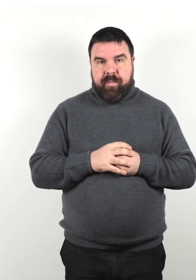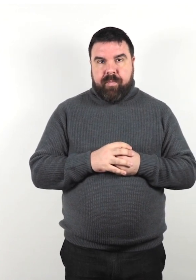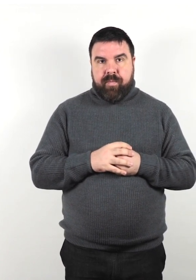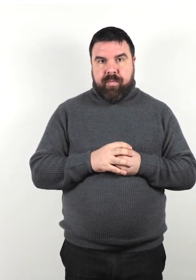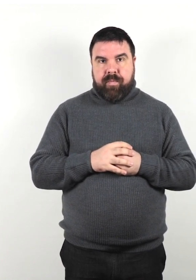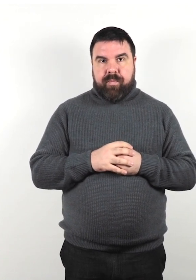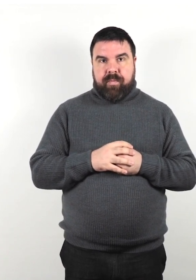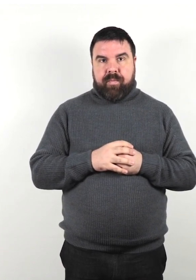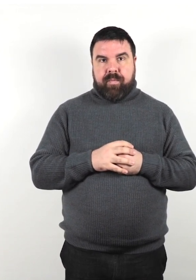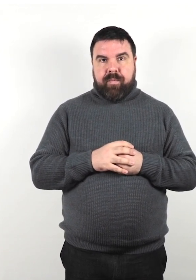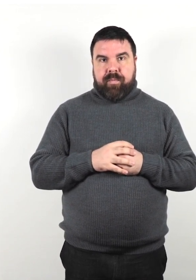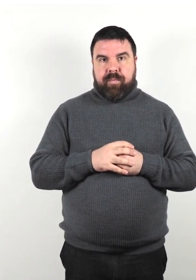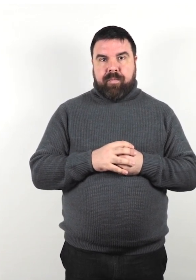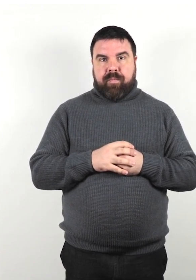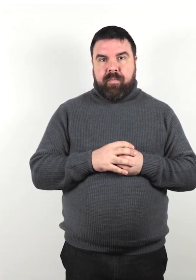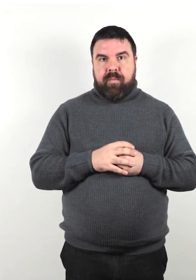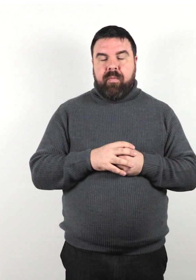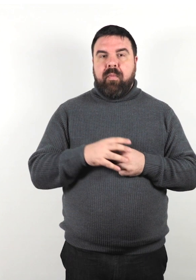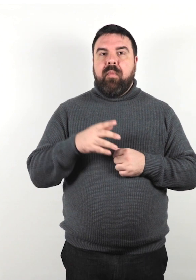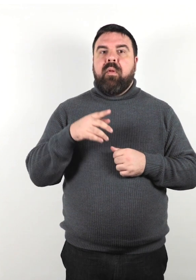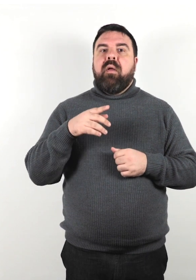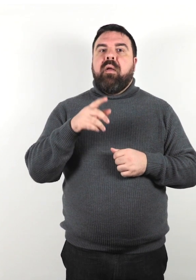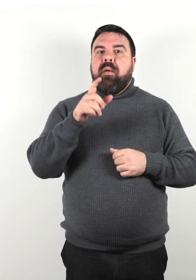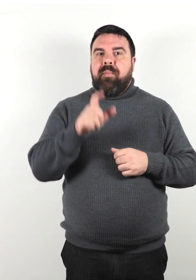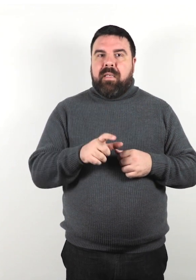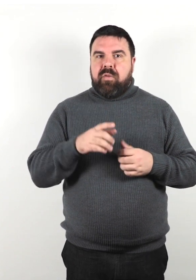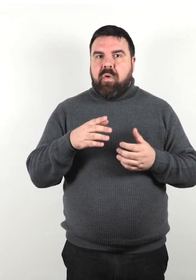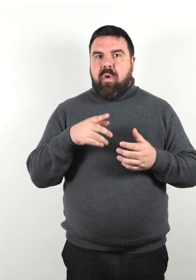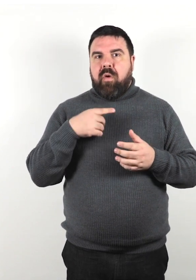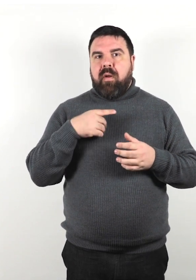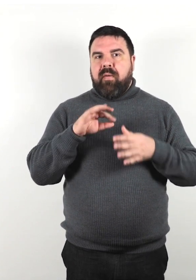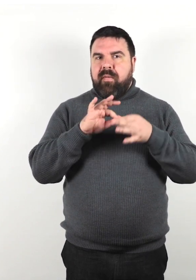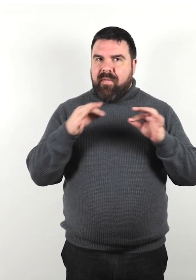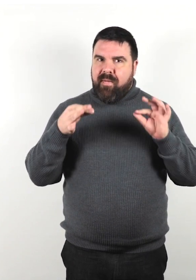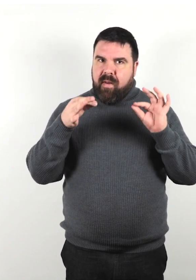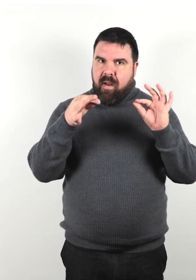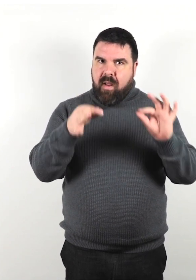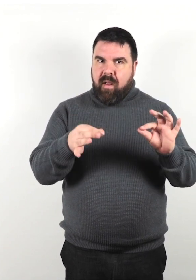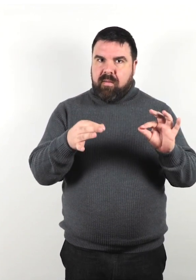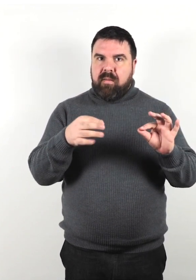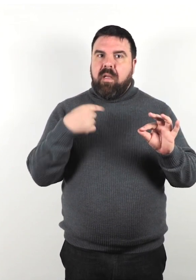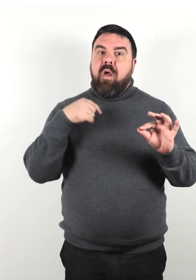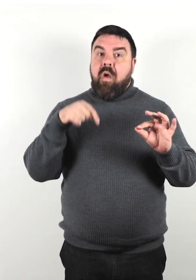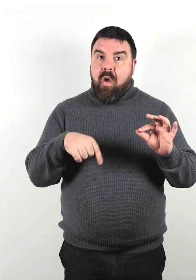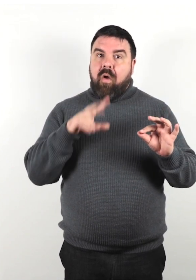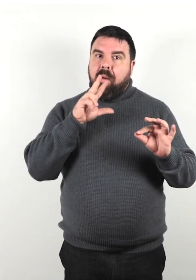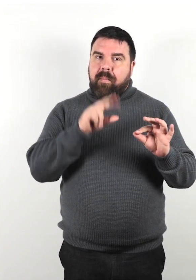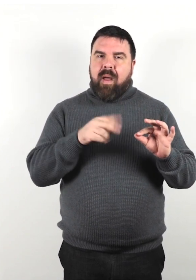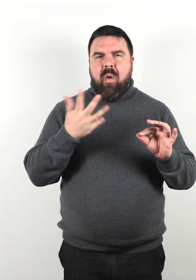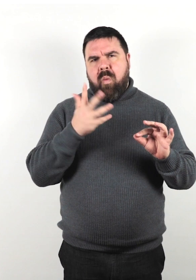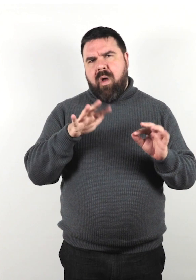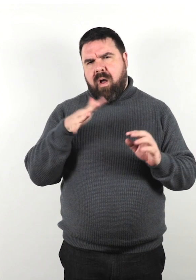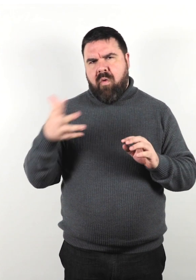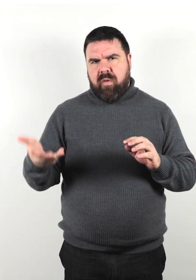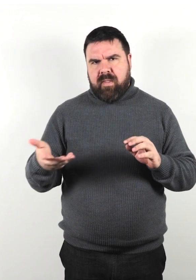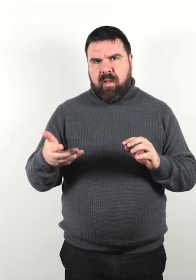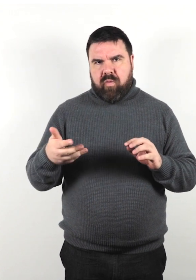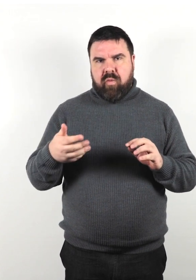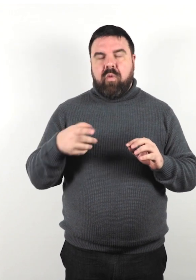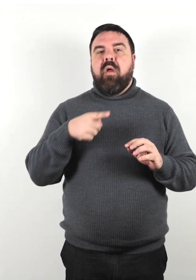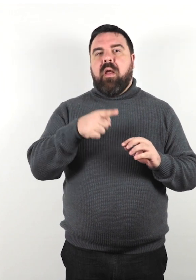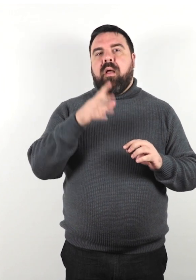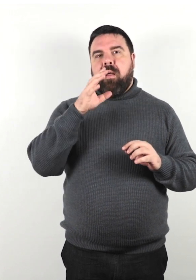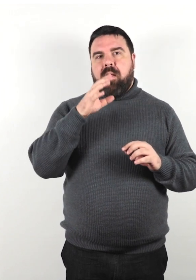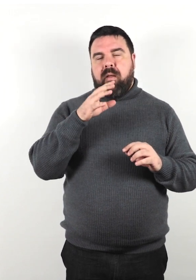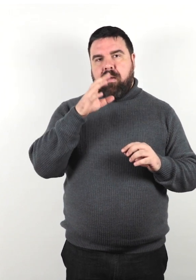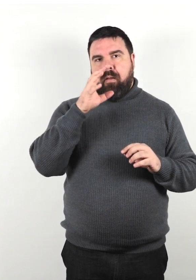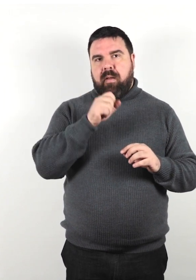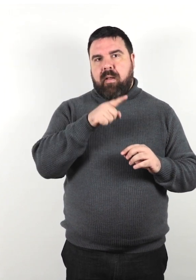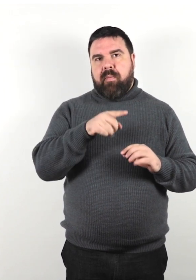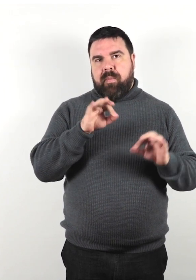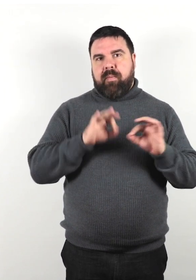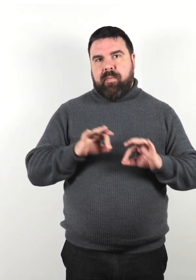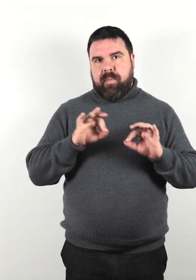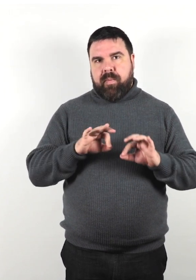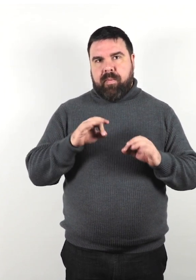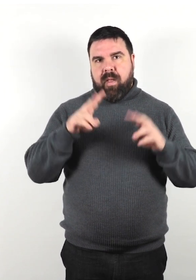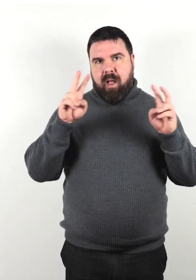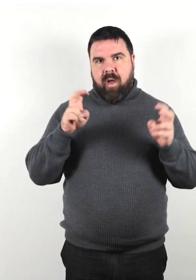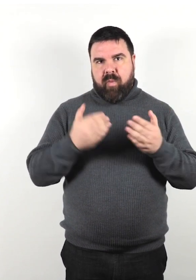Mantieni la persona sulla strada giusta con frasi come "Ora voglio parlarti di qualcos'altro..." in modo che la persona possa prepararsi per un nuovo argomento.